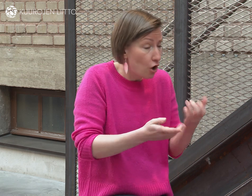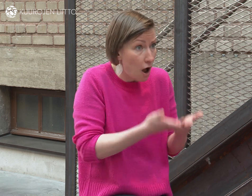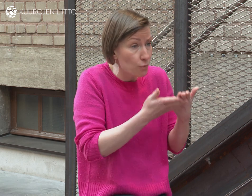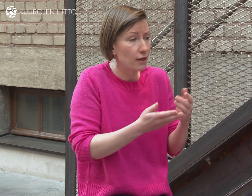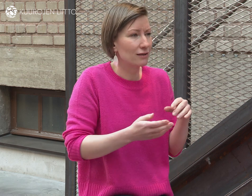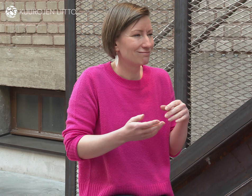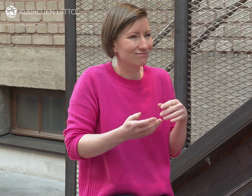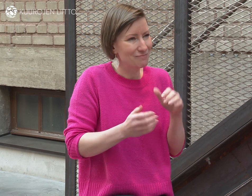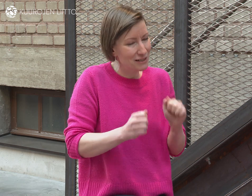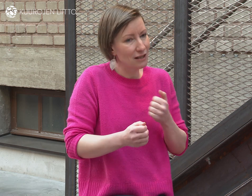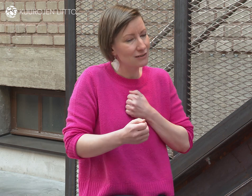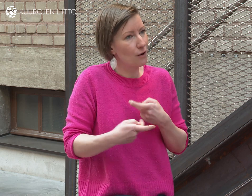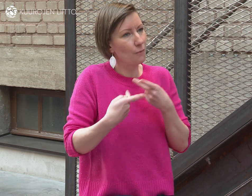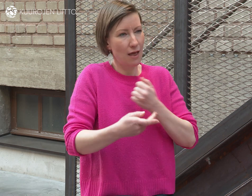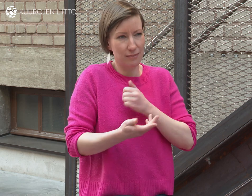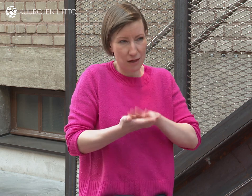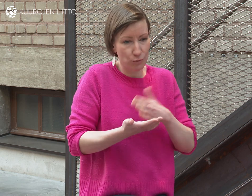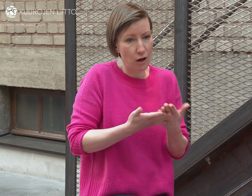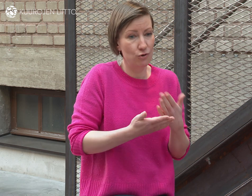Ei näin, vaan meidän pitäisi milloin vain saada hätätulkit.